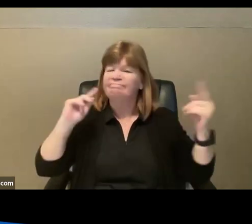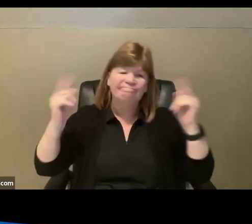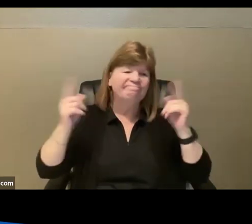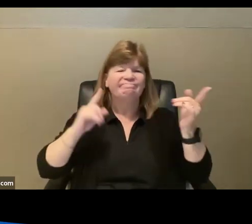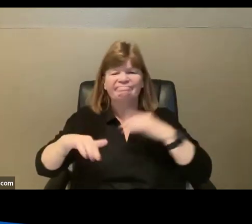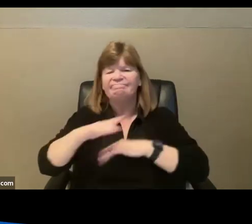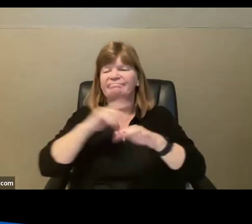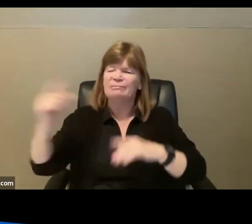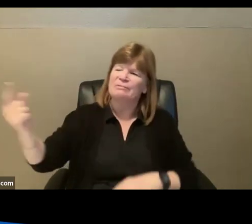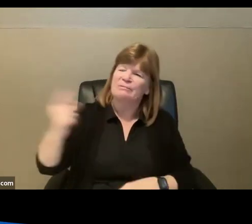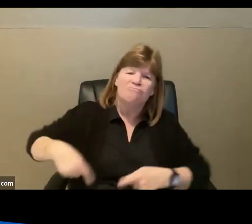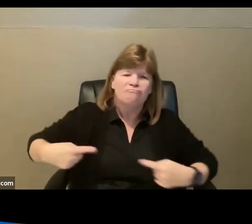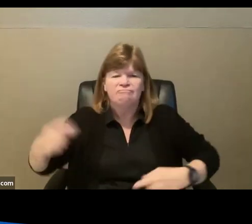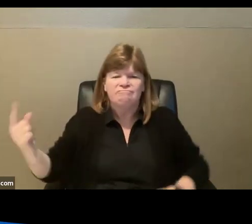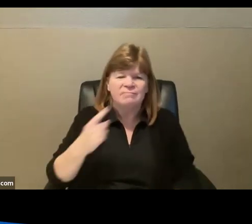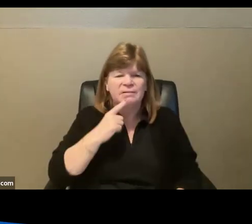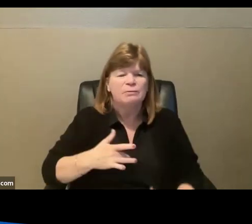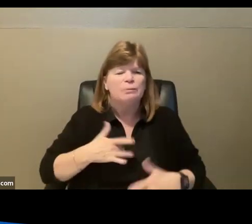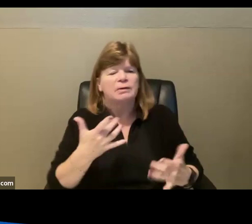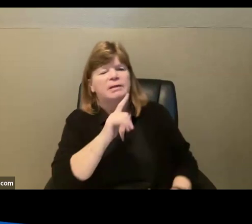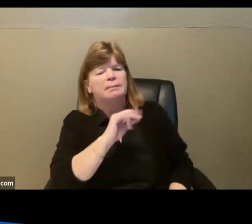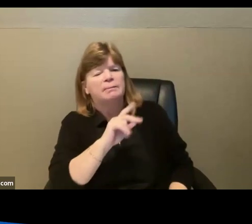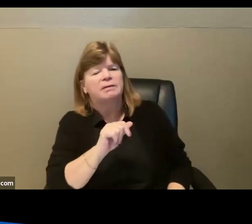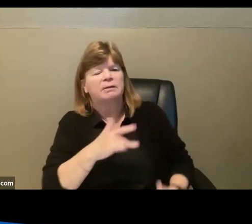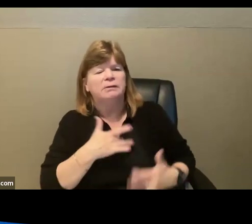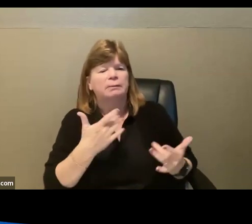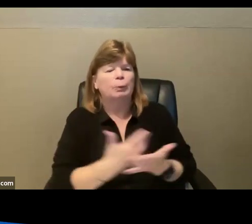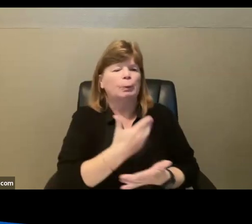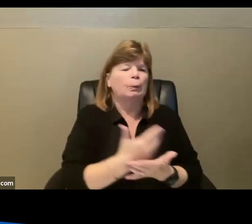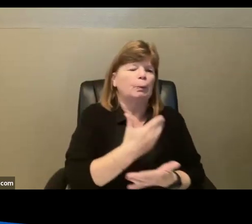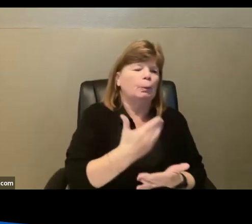acercaba y me decía: Linda, ¿qué hay de nuevo por ahí? ¿Qué hay de nuevo en las lesiones de la médula espinal?